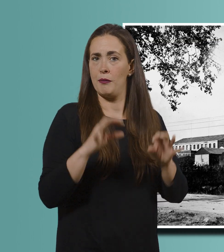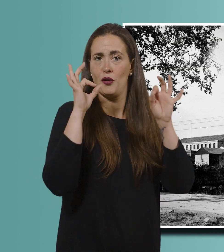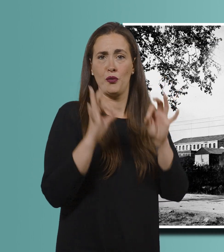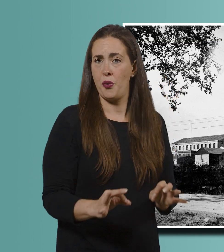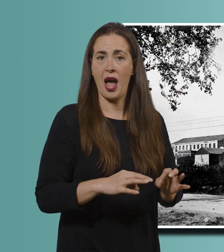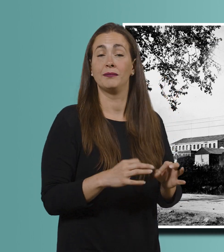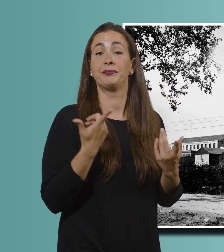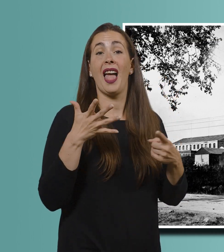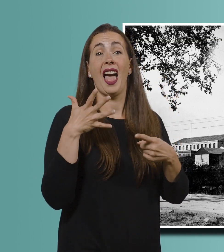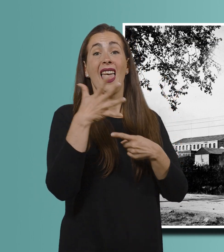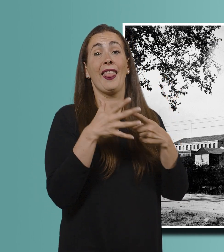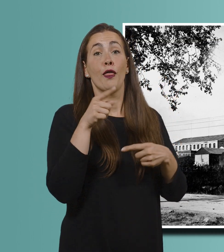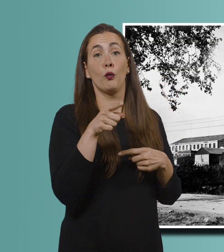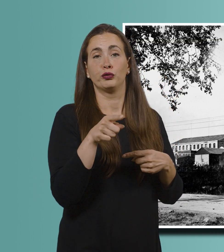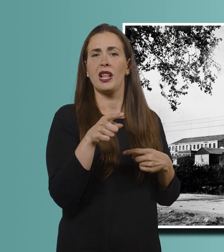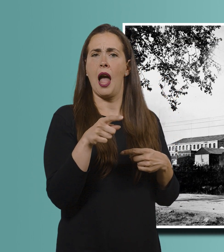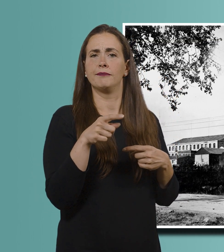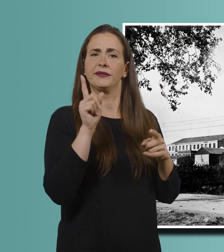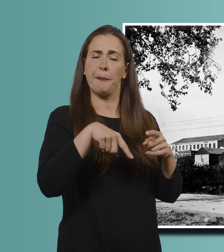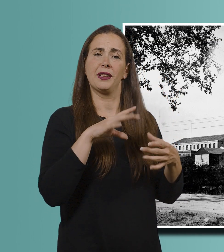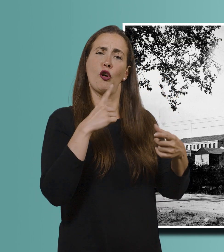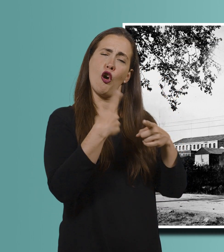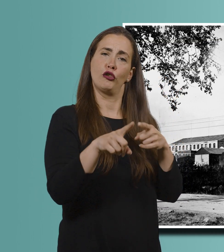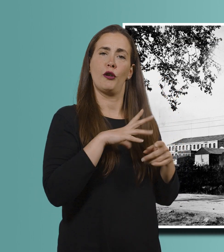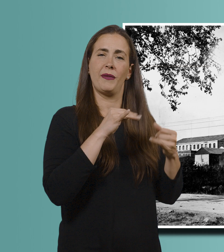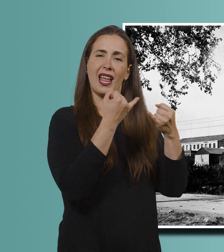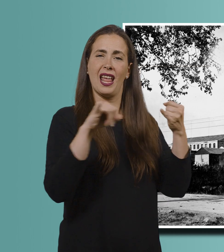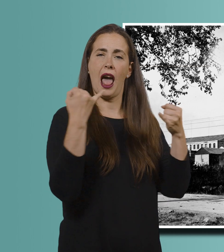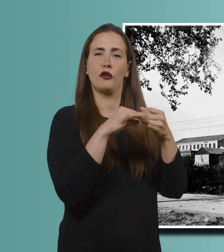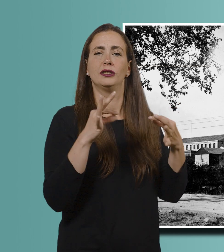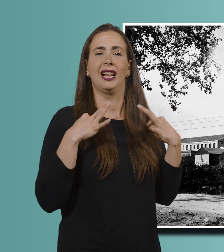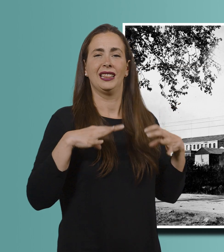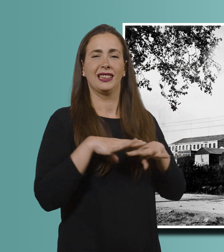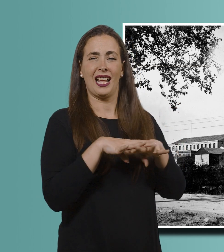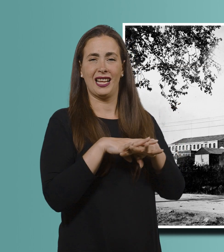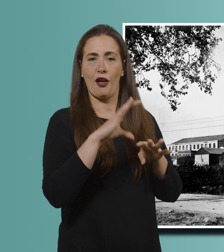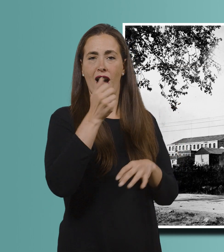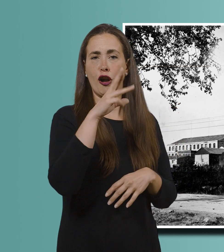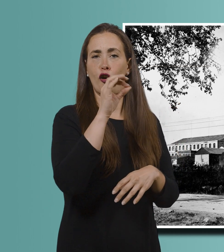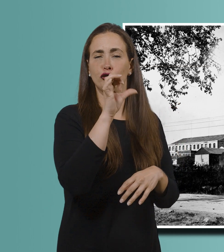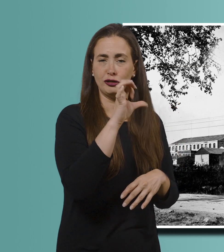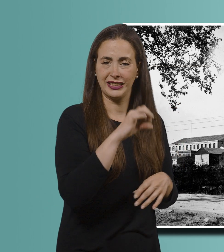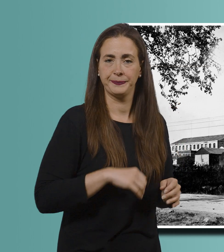i a la indústria col·lectivitzada de Hilados y Tejidos (Can Rosés).